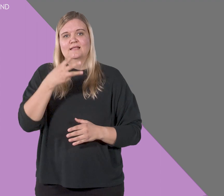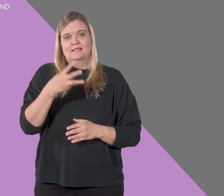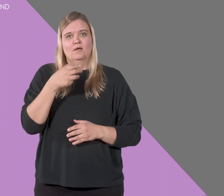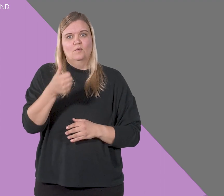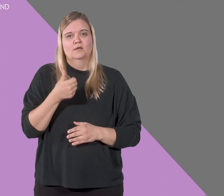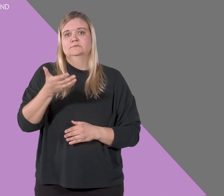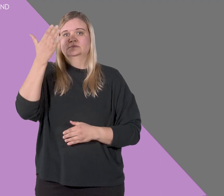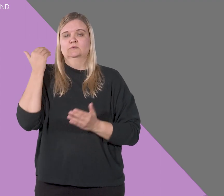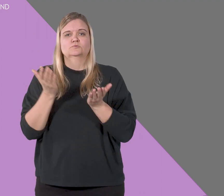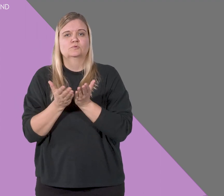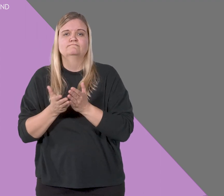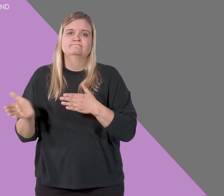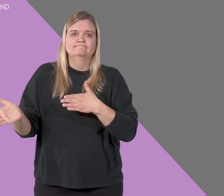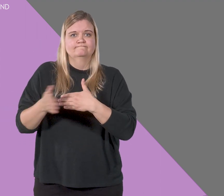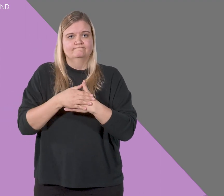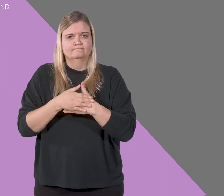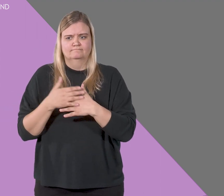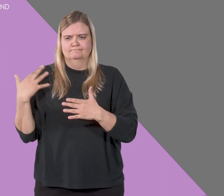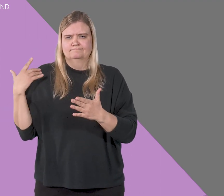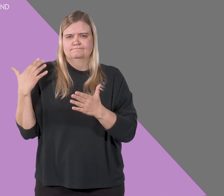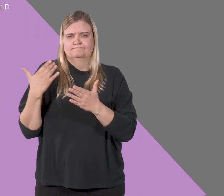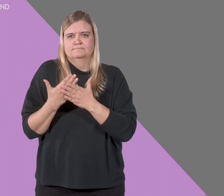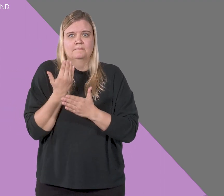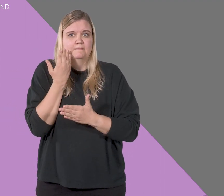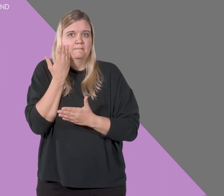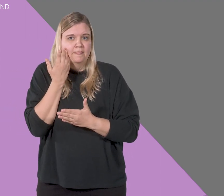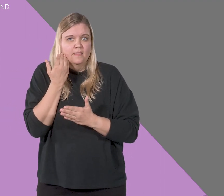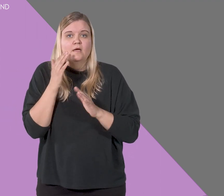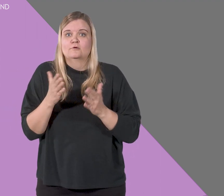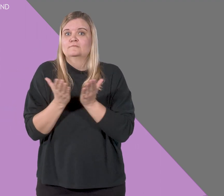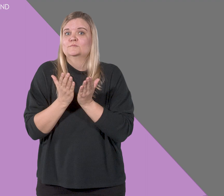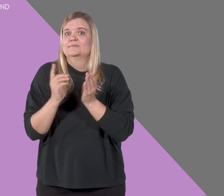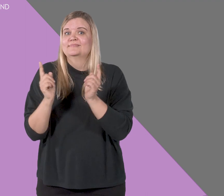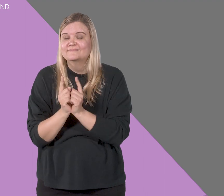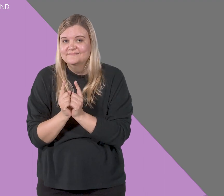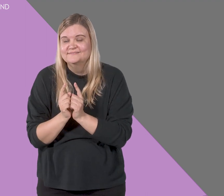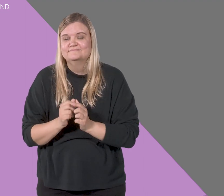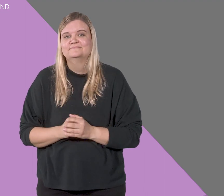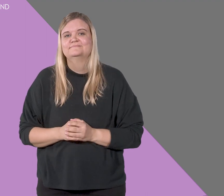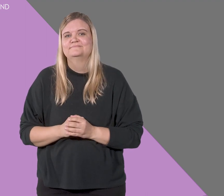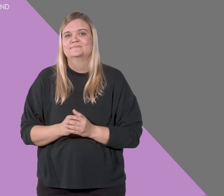30 år efter att skolan stängdes.